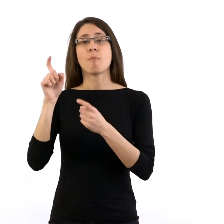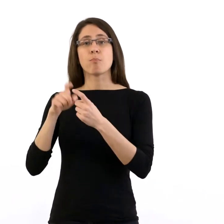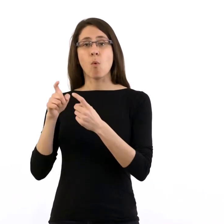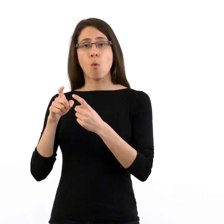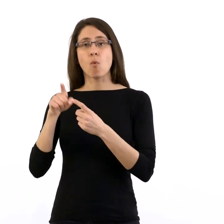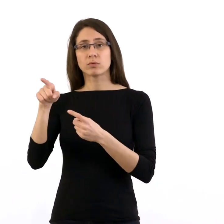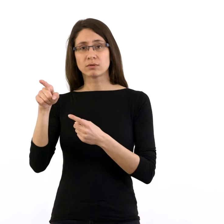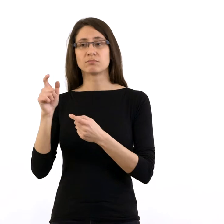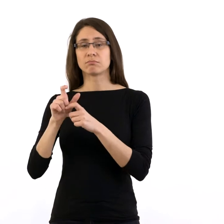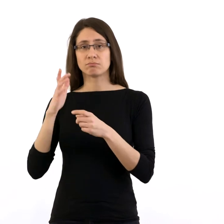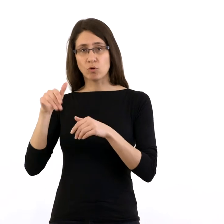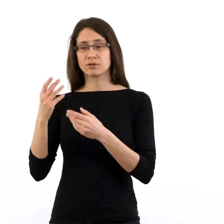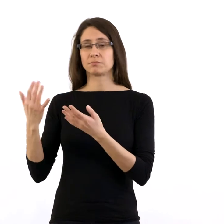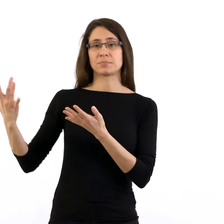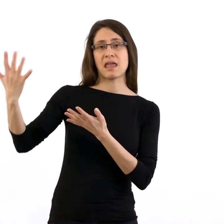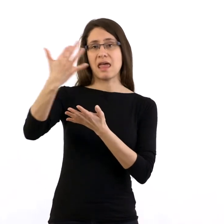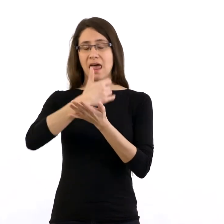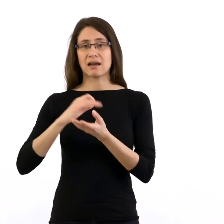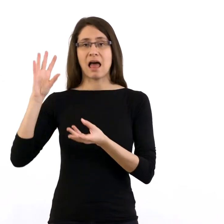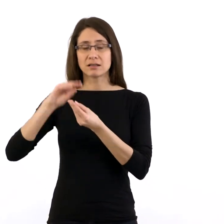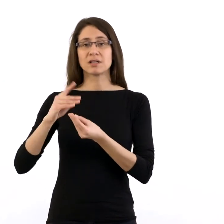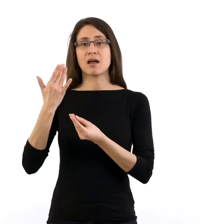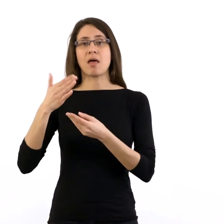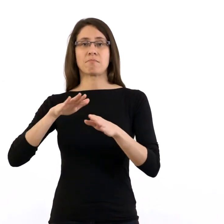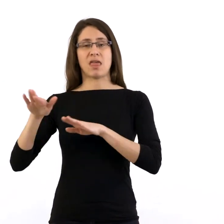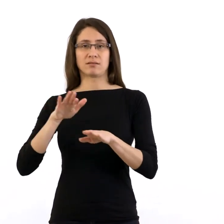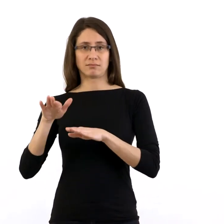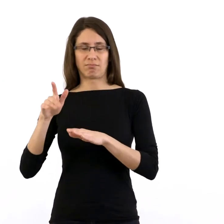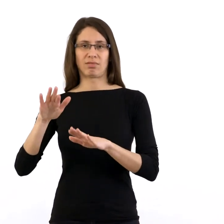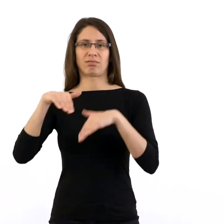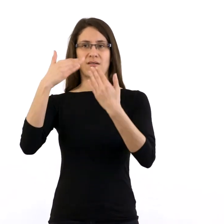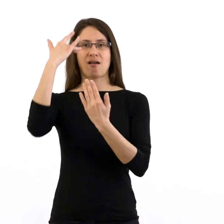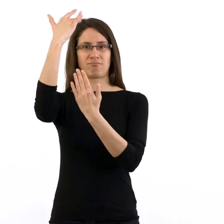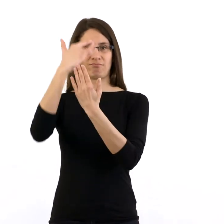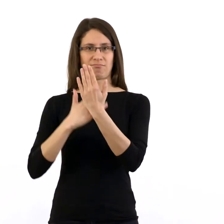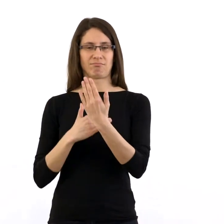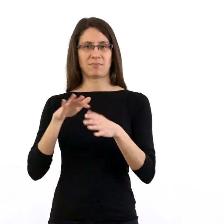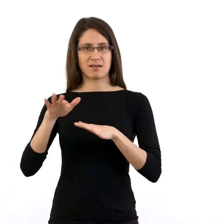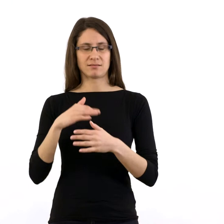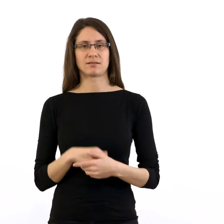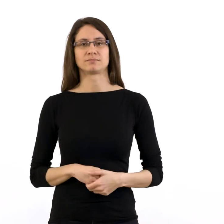Kryteria punktowe decydują o tym, ile punktów uzyska wniosek i o kolejności na liście rankingowej.